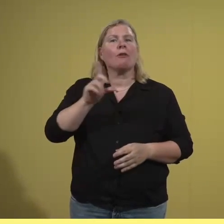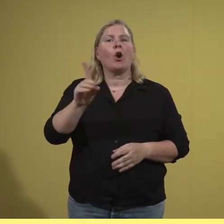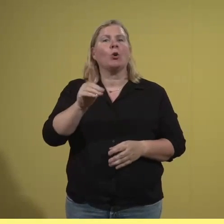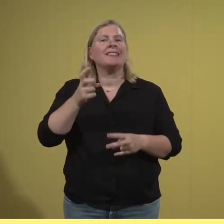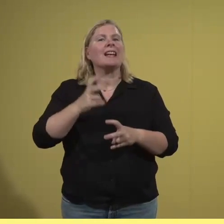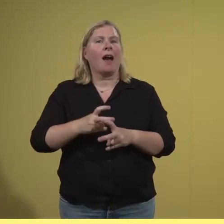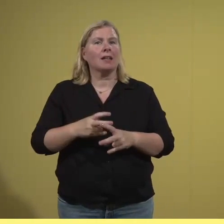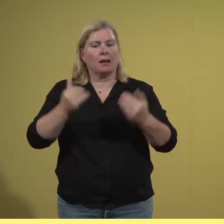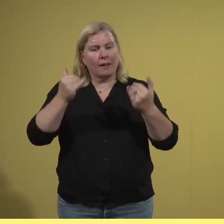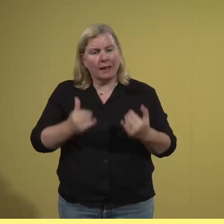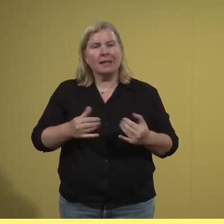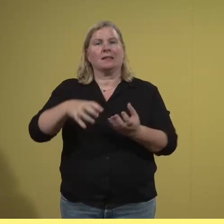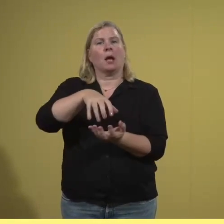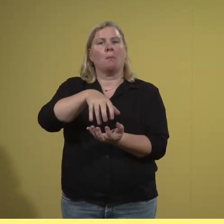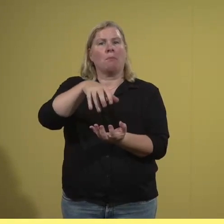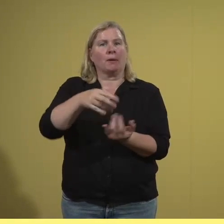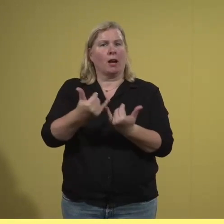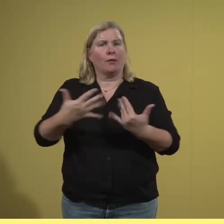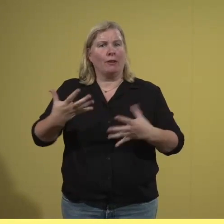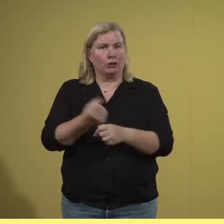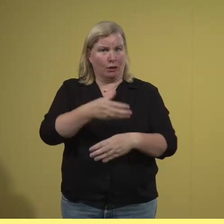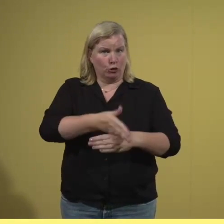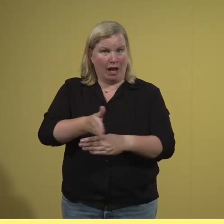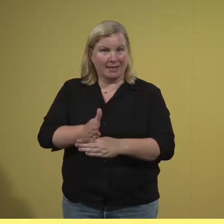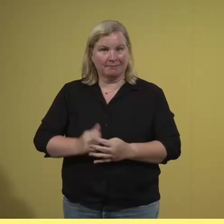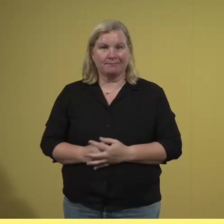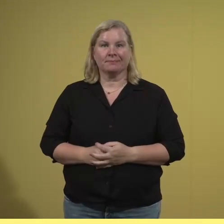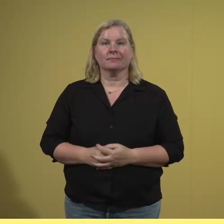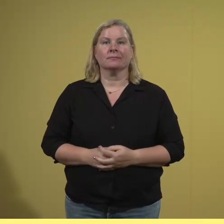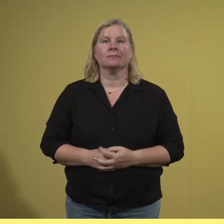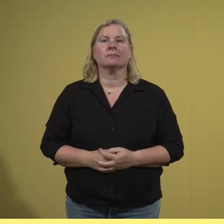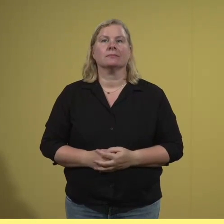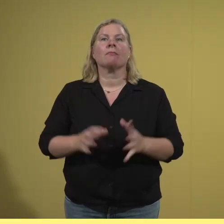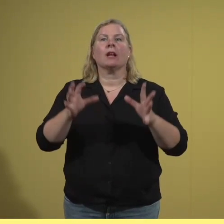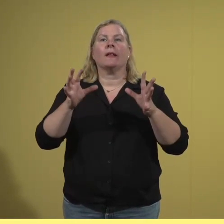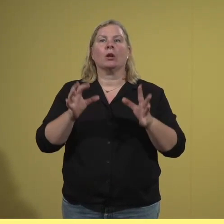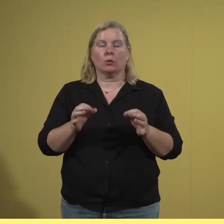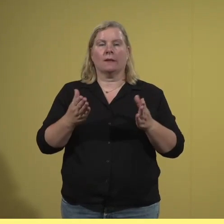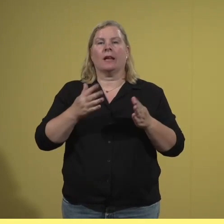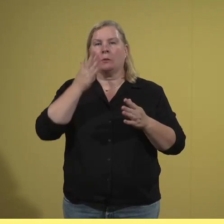wie Frau Degenhart jetzt mit der Paprika klarkommt. Gut, also ich versuche jetzt einfach mal hier schöne,